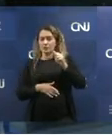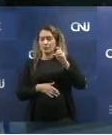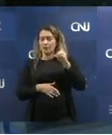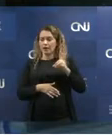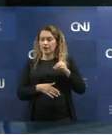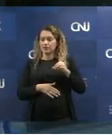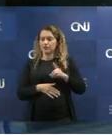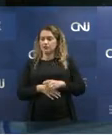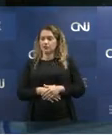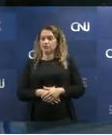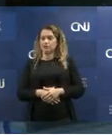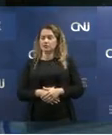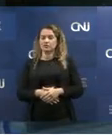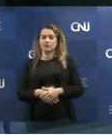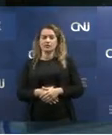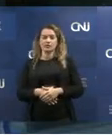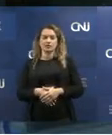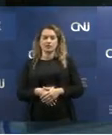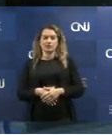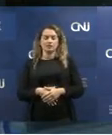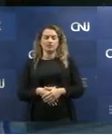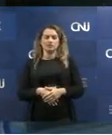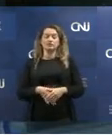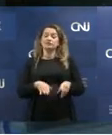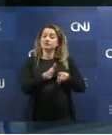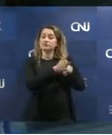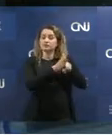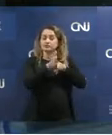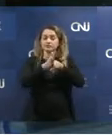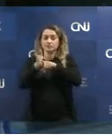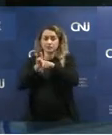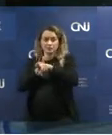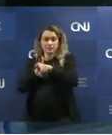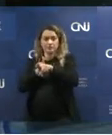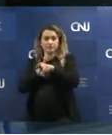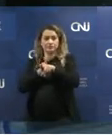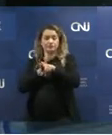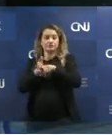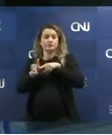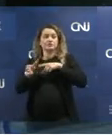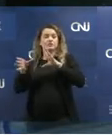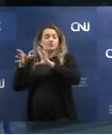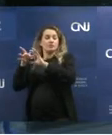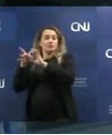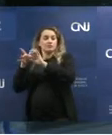Na dúvida Vamos investigar. Aqui nós temos um único fato